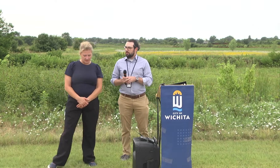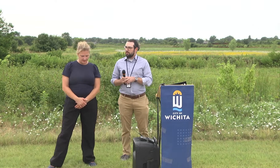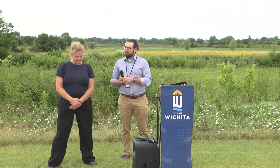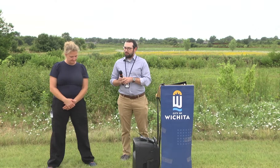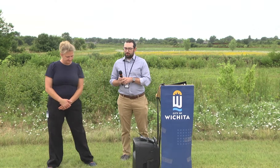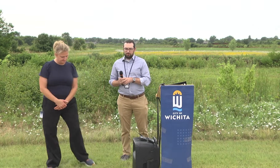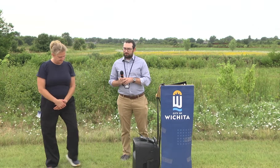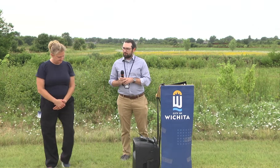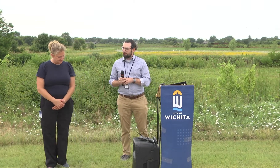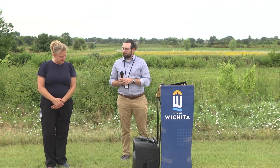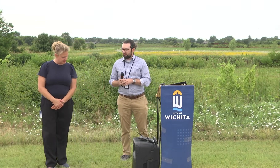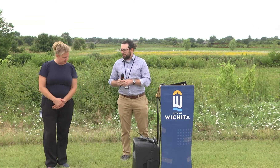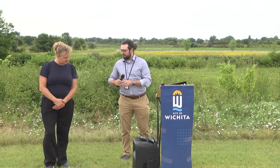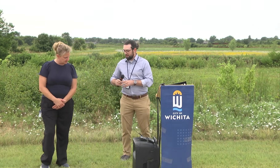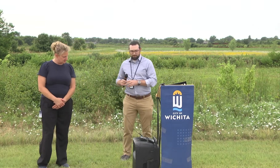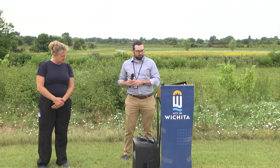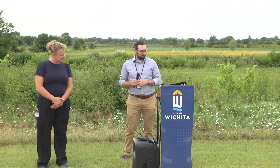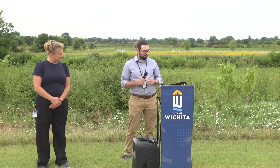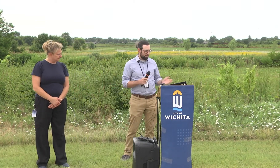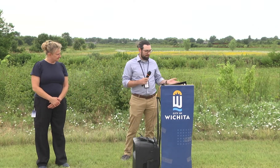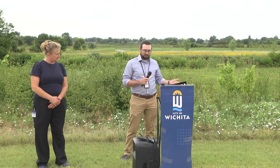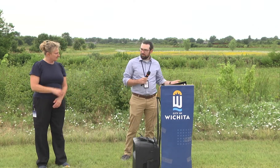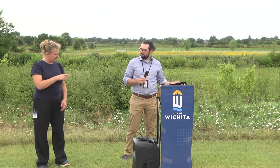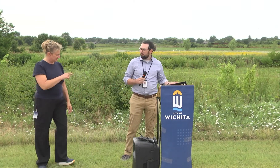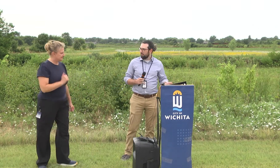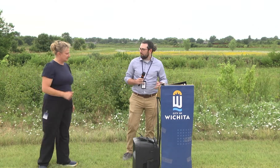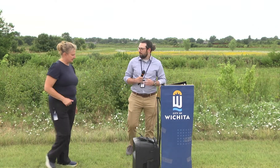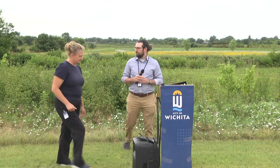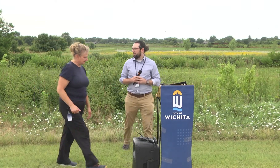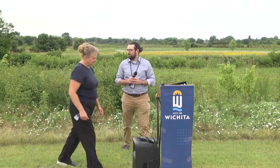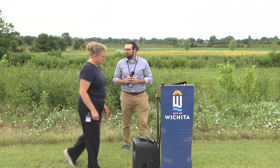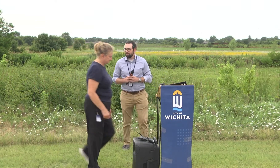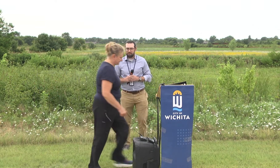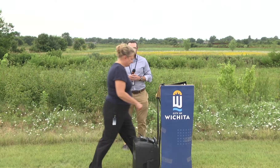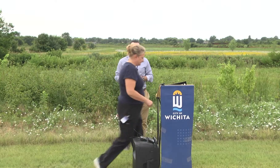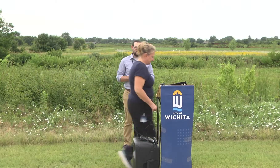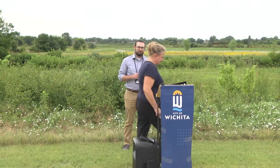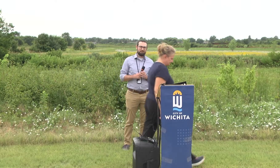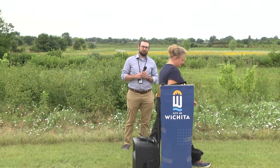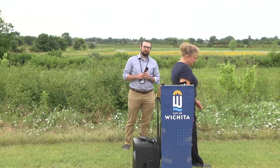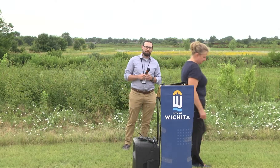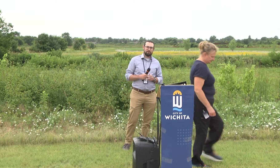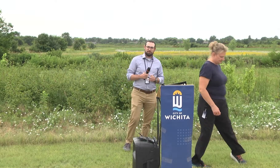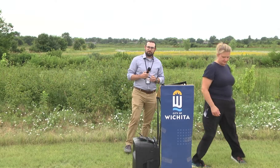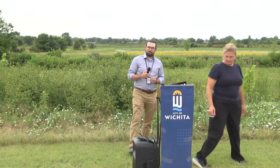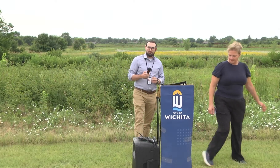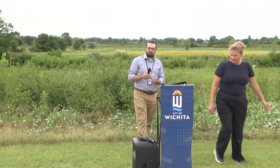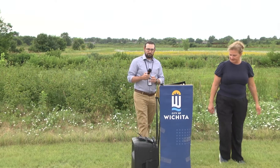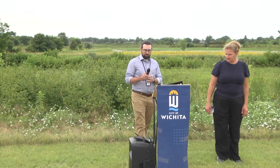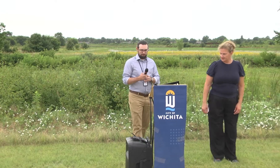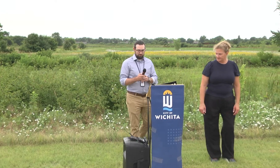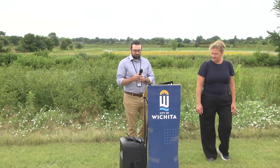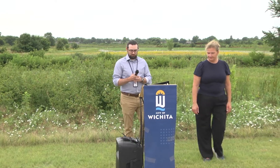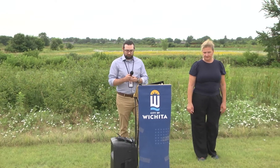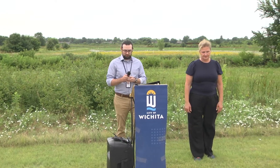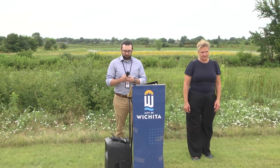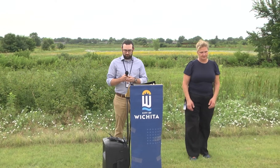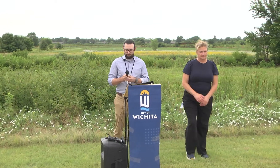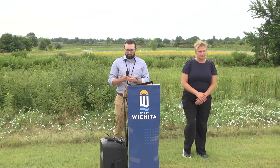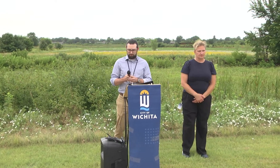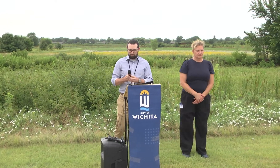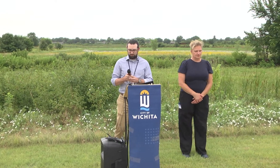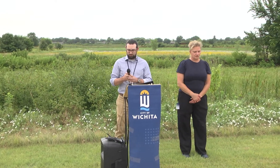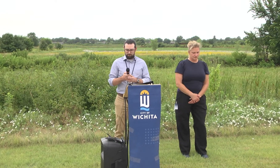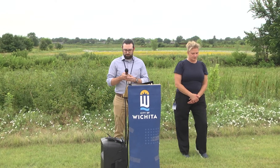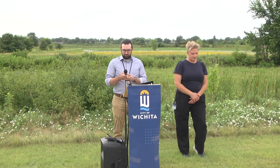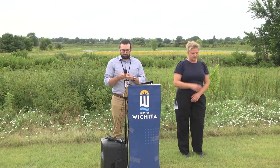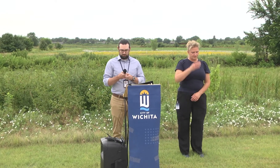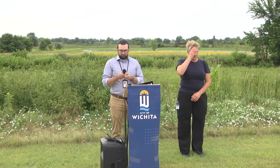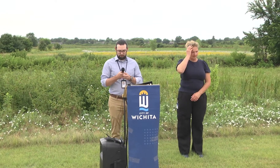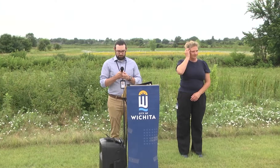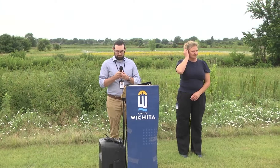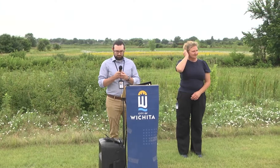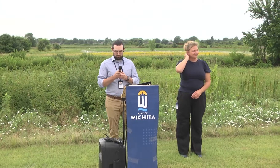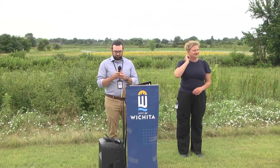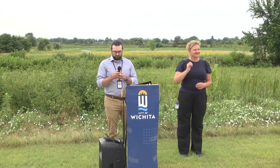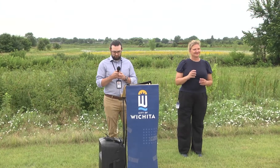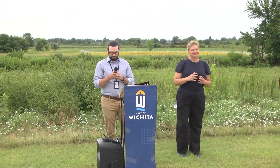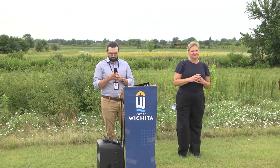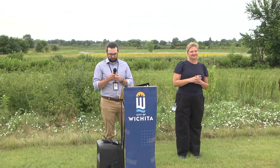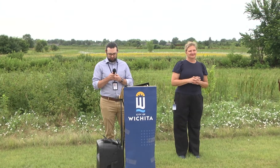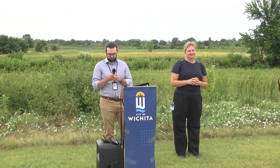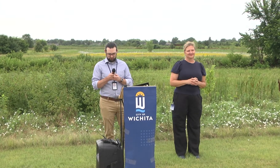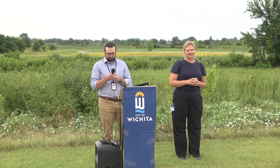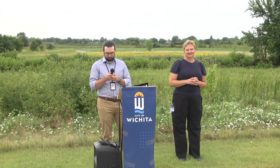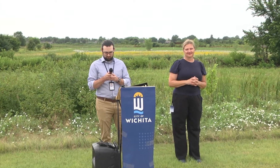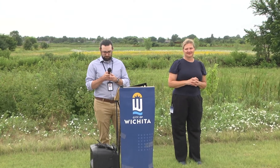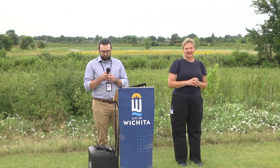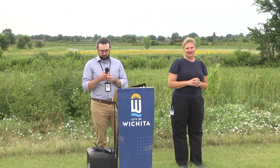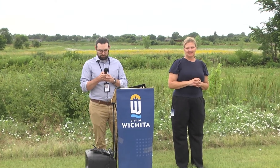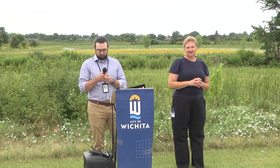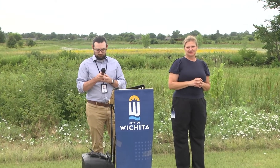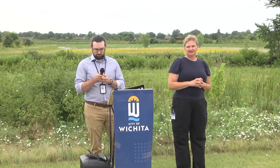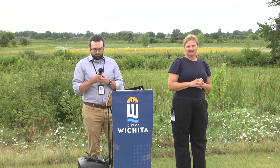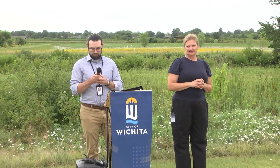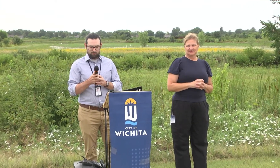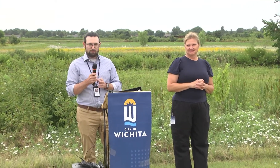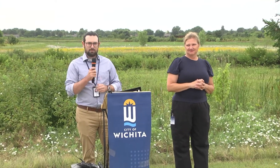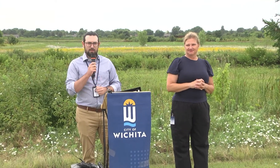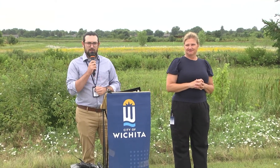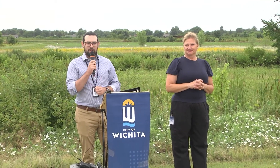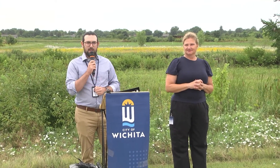Johnson. Supongo que quizás por aquí funcione.